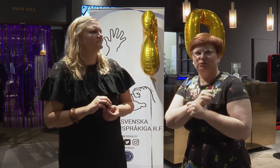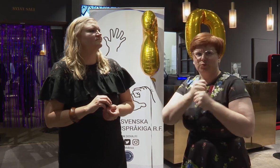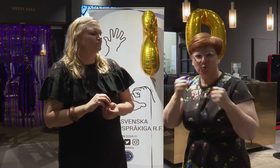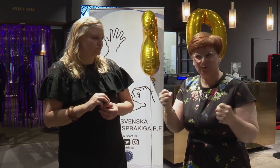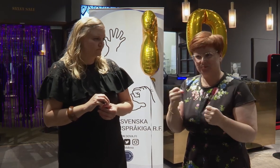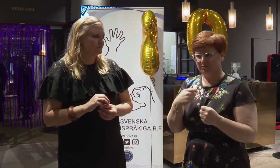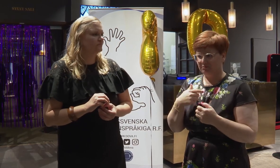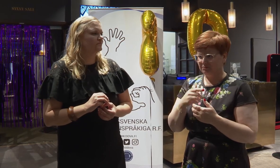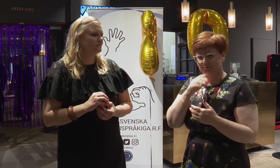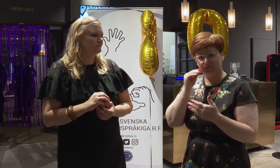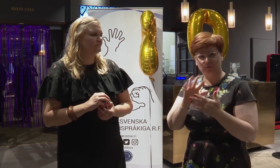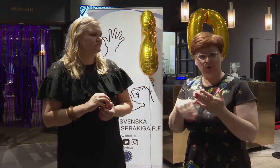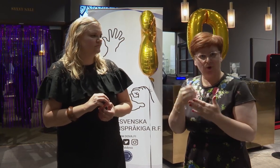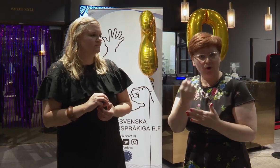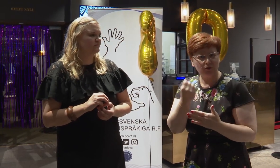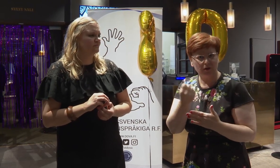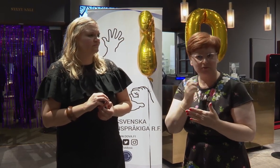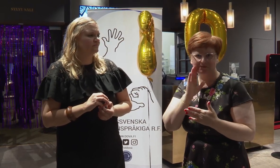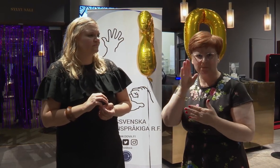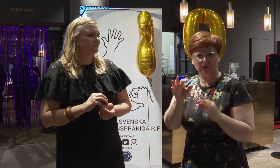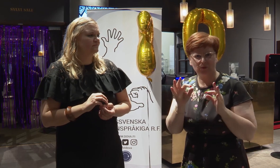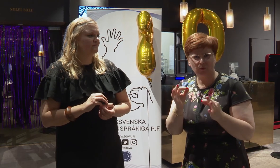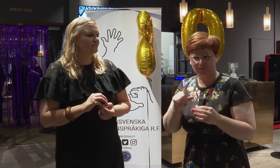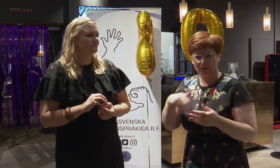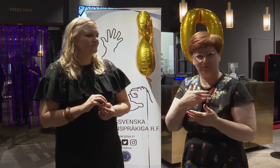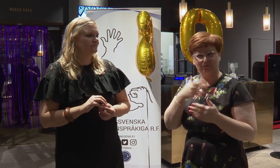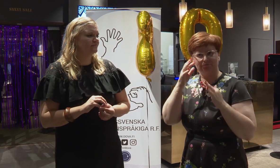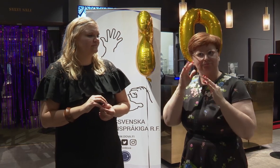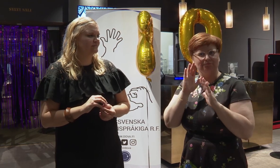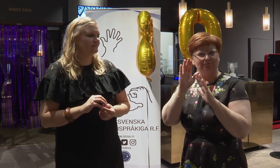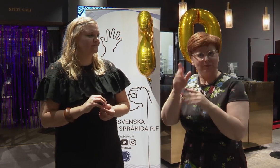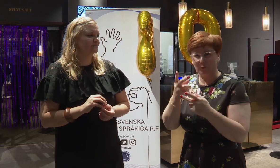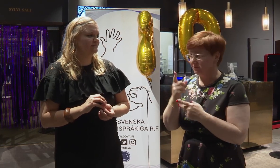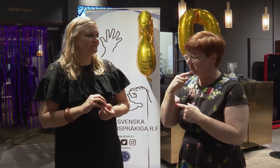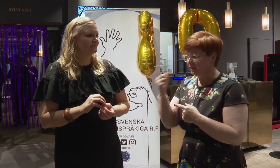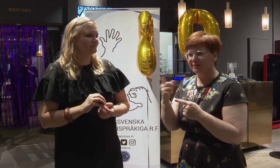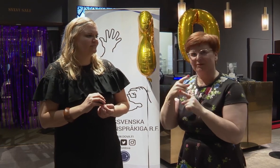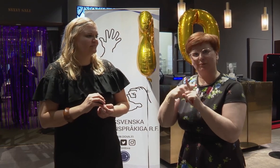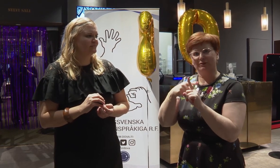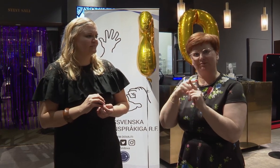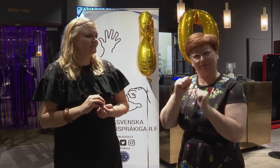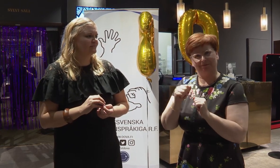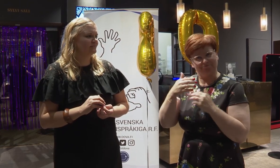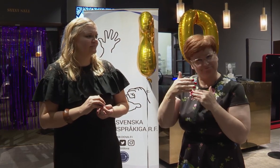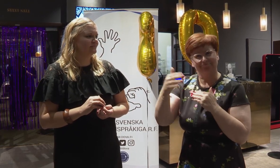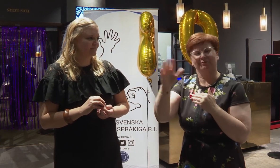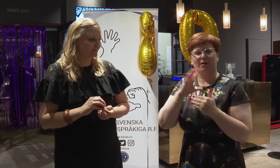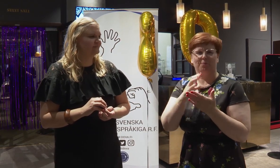Toisinaan puhutaan suomenruotsalaisen viittomakielen uhatusta asemasta, - ja joskus se herättääkin huolta, mutta meidän tulee pysytellä positiivisina.